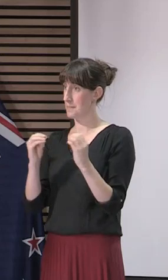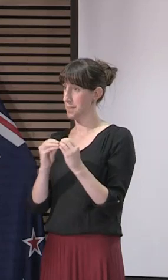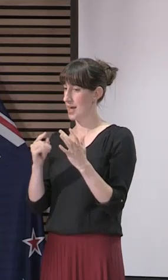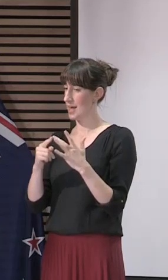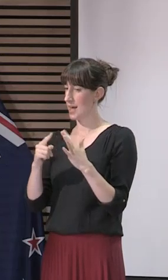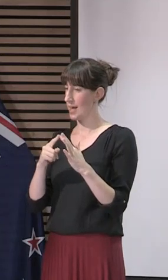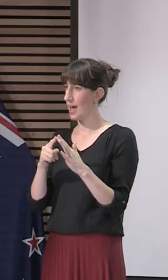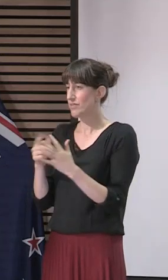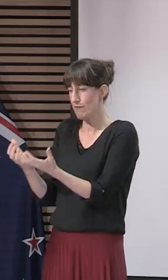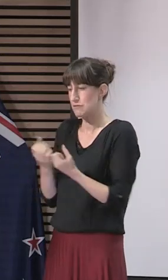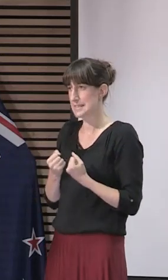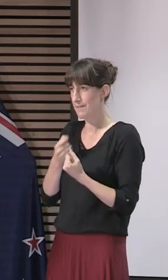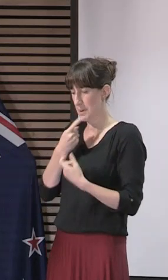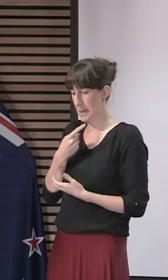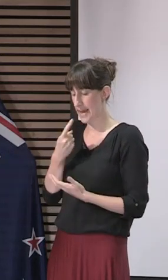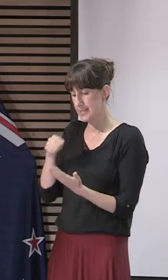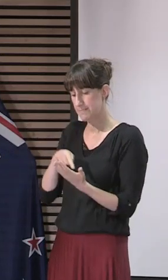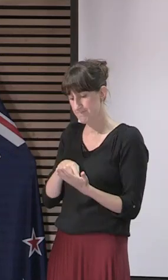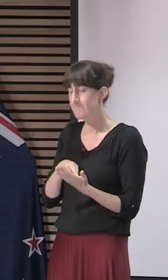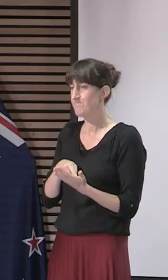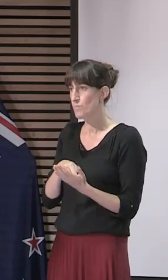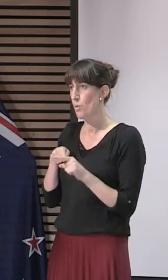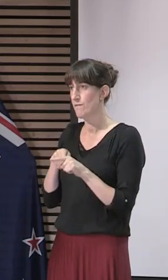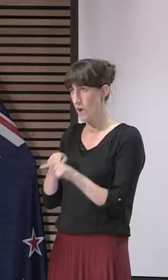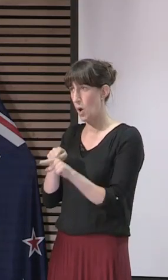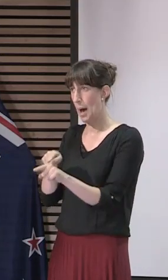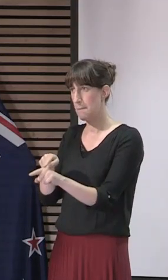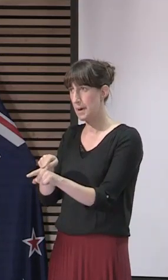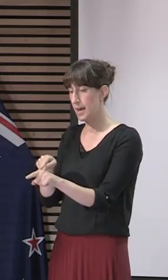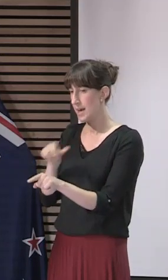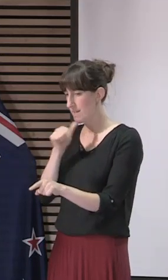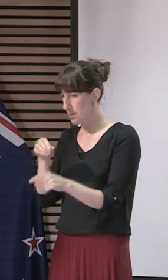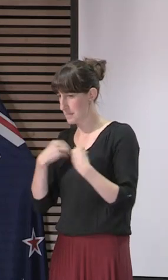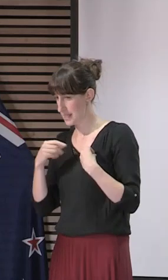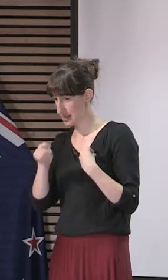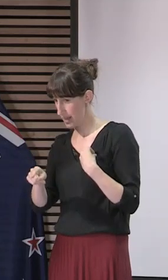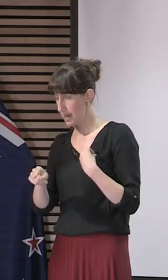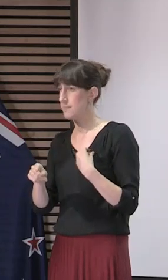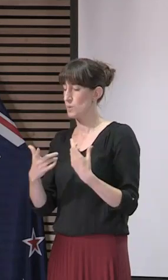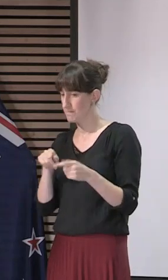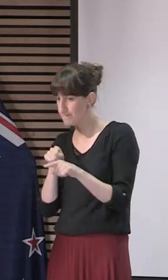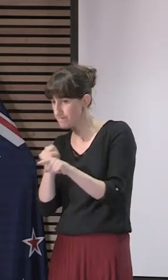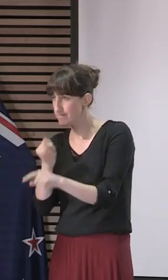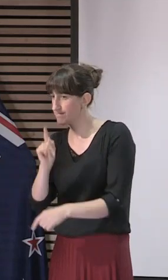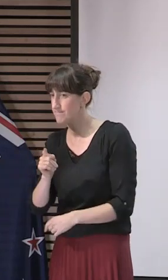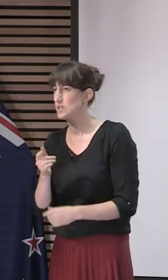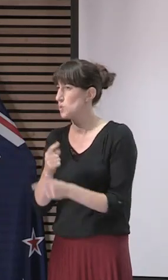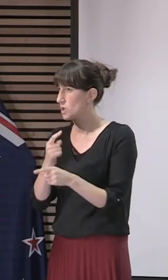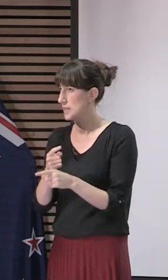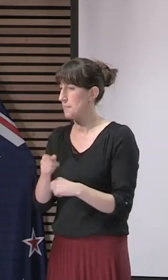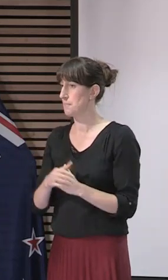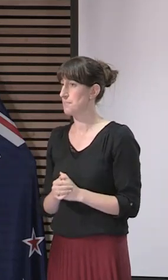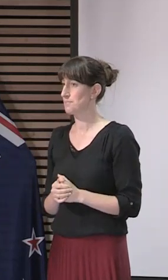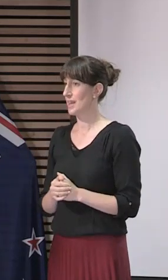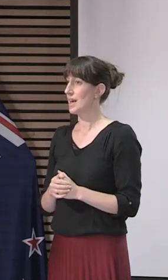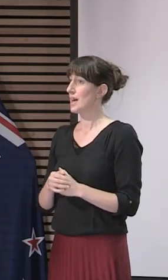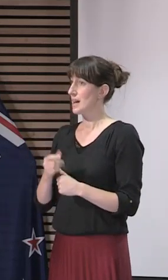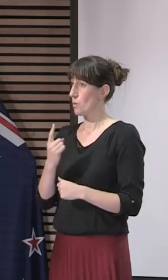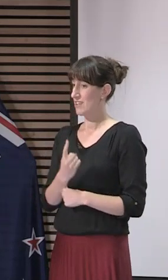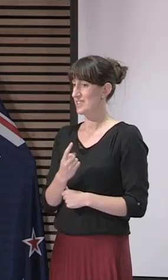whakaritenga mahi pakihi. Ka